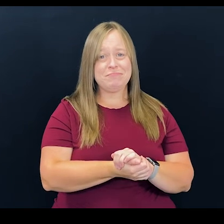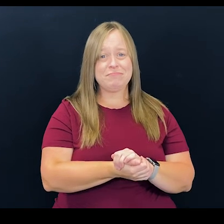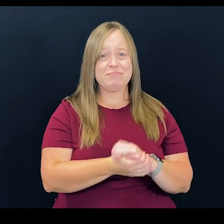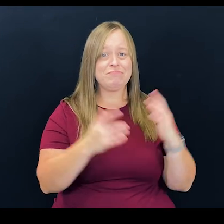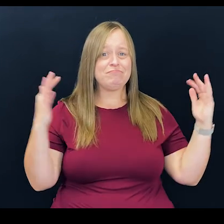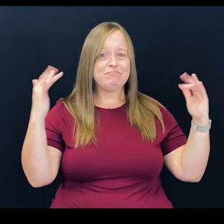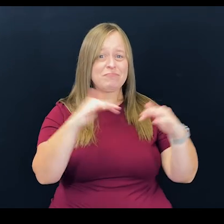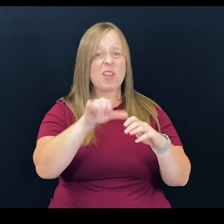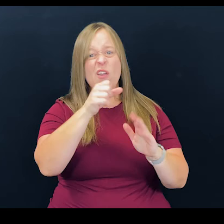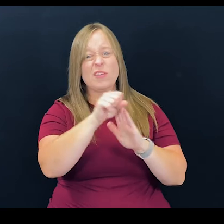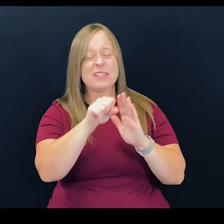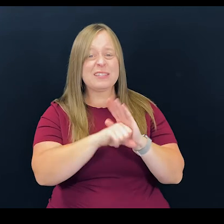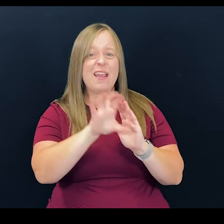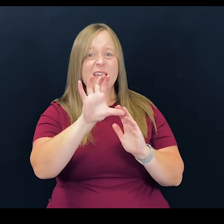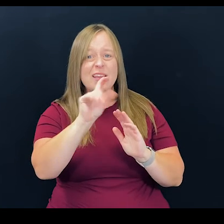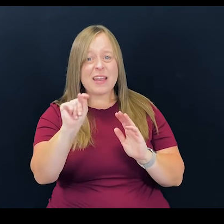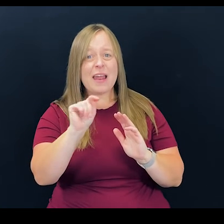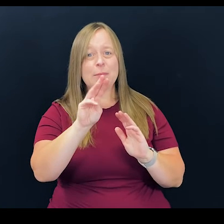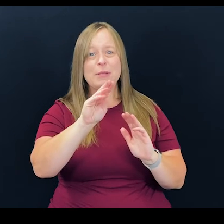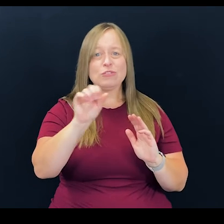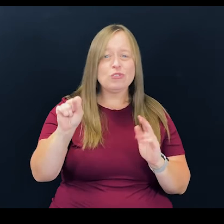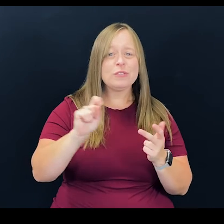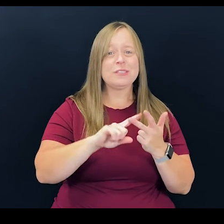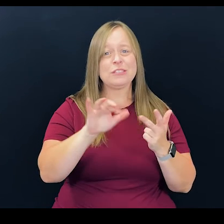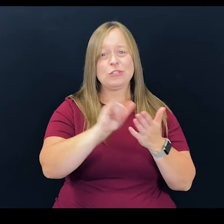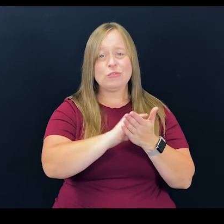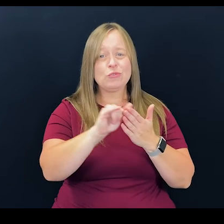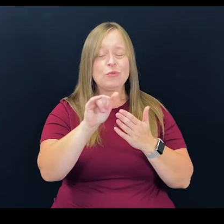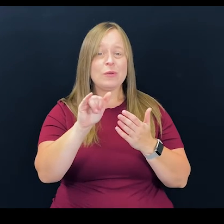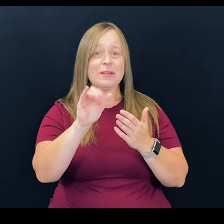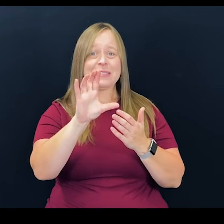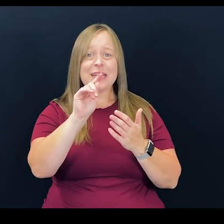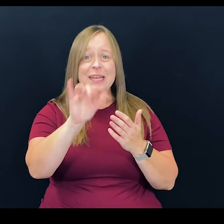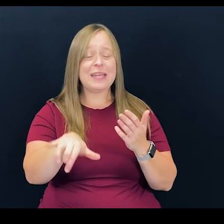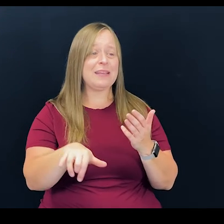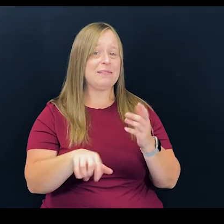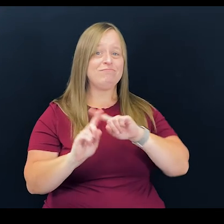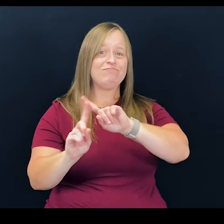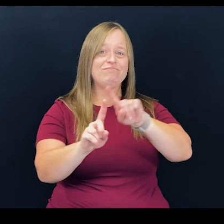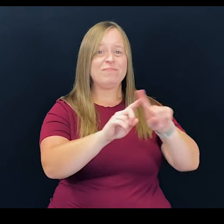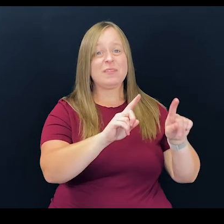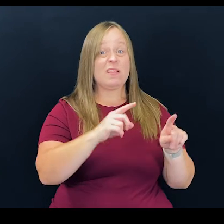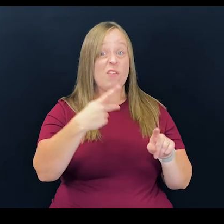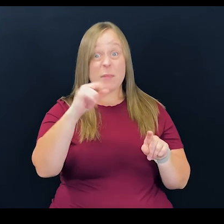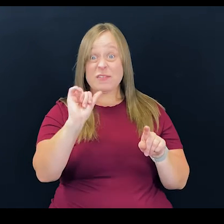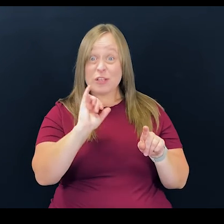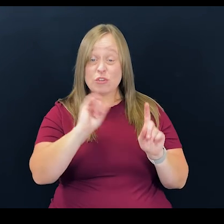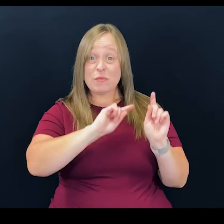Vienen de otros estados de Connecticut, Massachusetts, New York City, de Pensilvania hemos tenido personas que vienen.